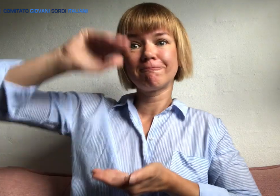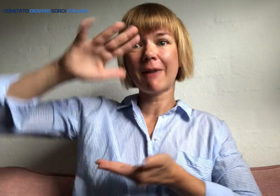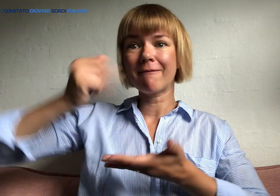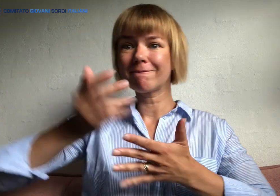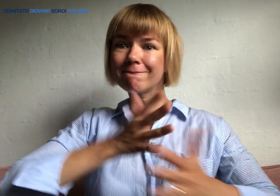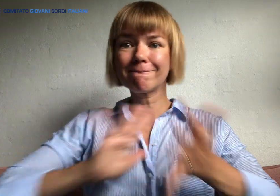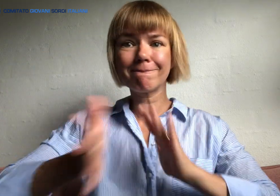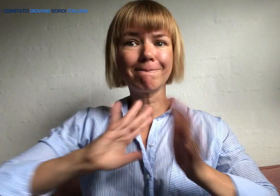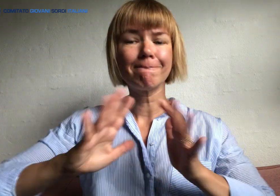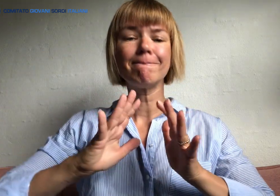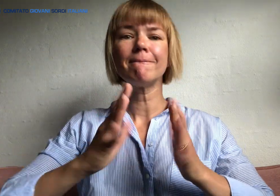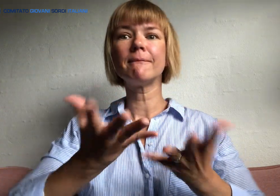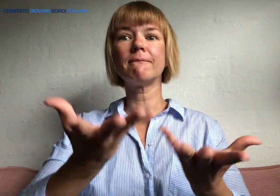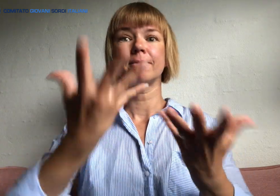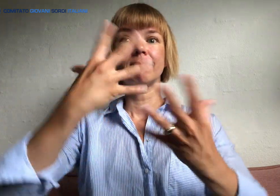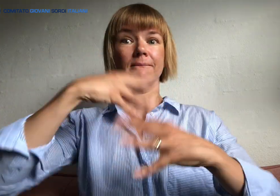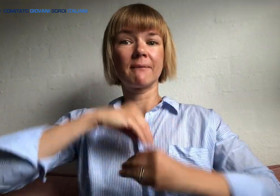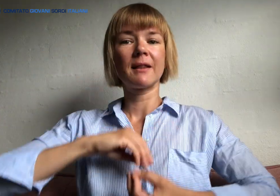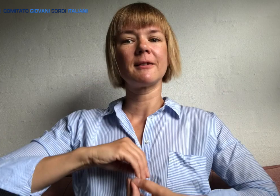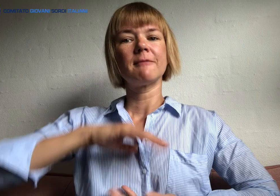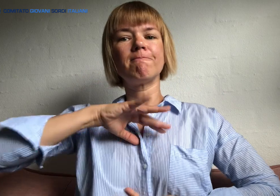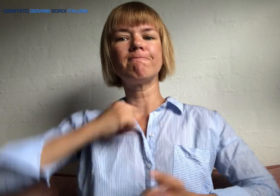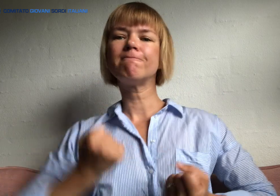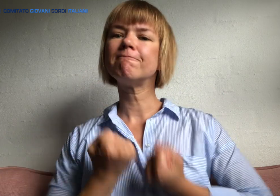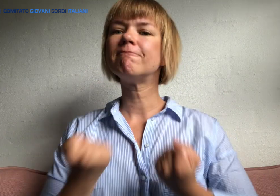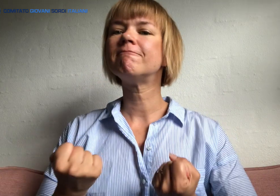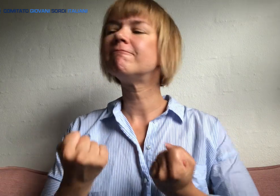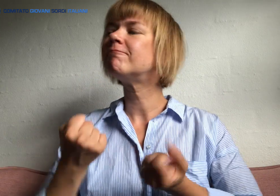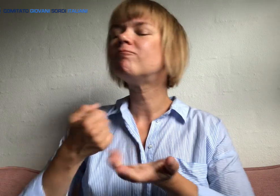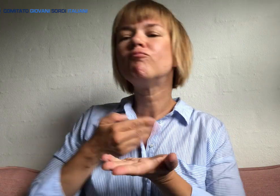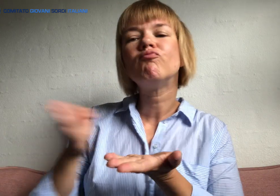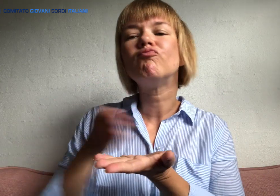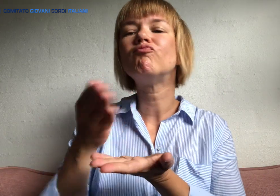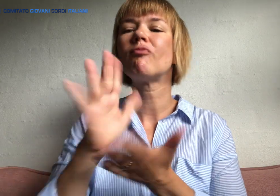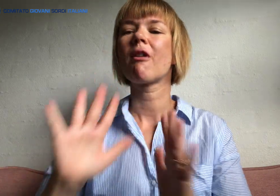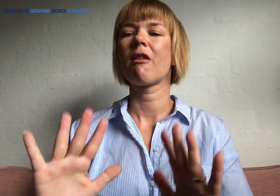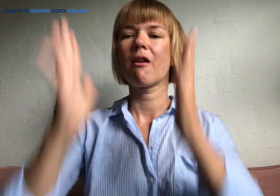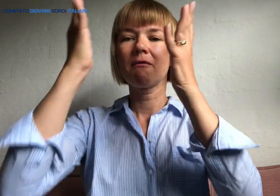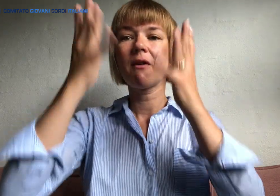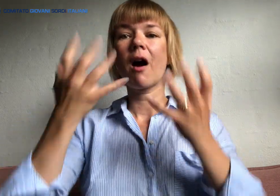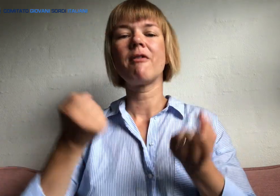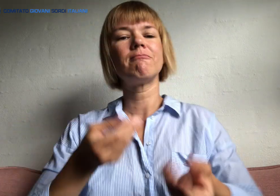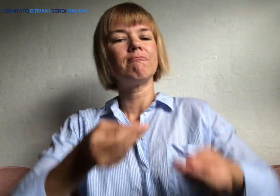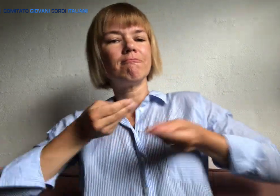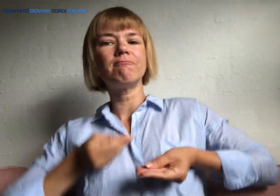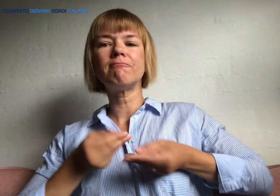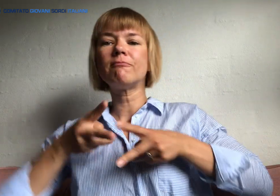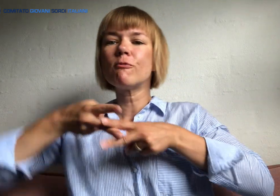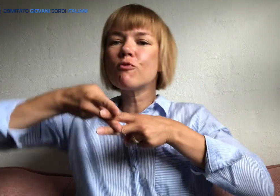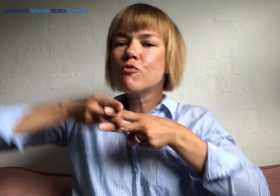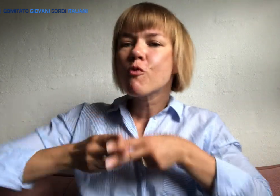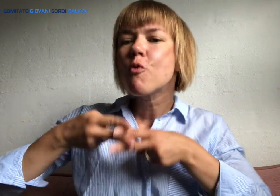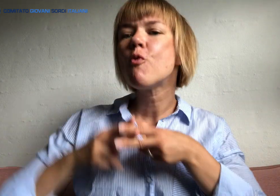della lingua dei segni, fin dai primi anni di vita, e l’appartenenza alla comunità sorda possano rafforzare il proprio Io nell’affrontare i diversi percorsi della vita, e che questi possano fornire gli strumenti